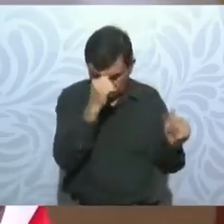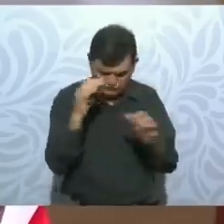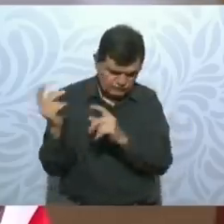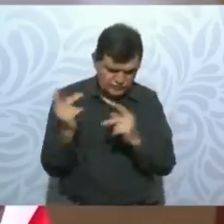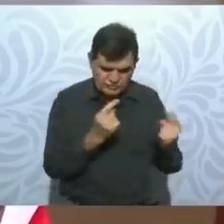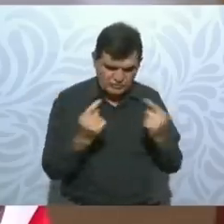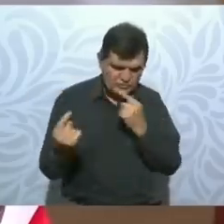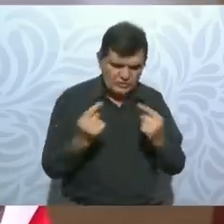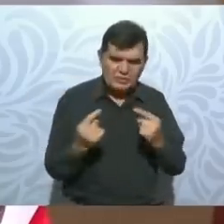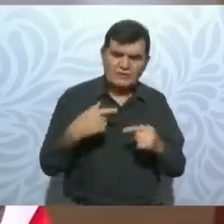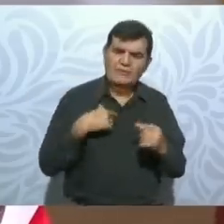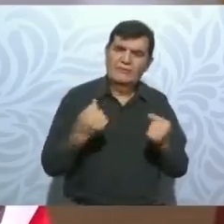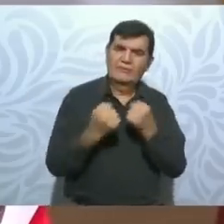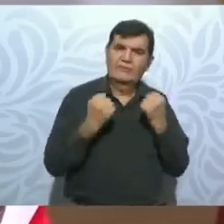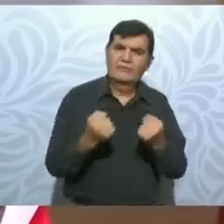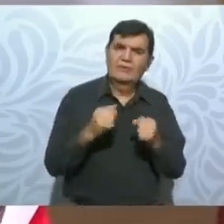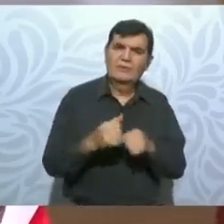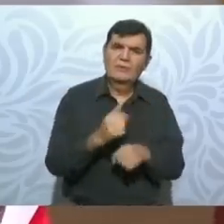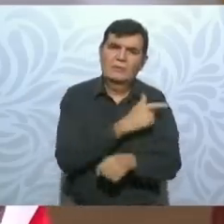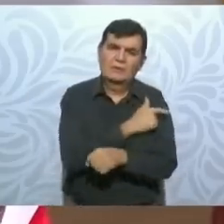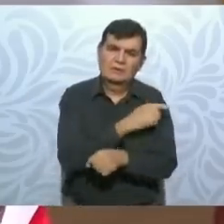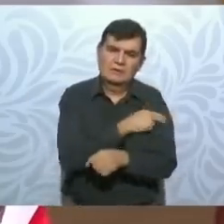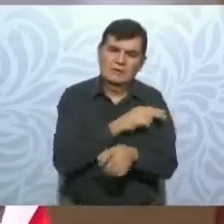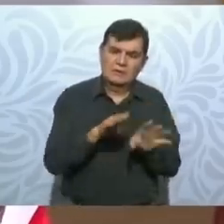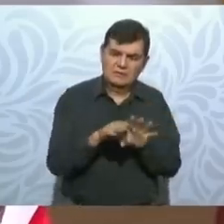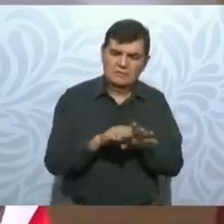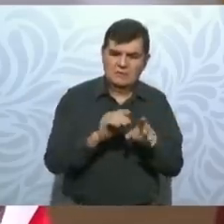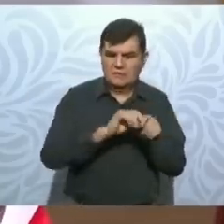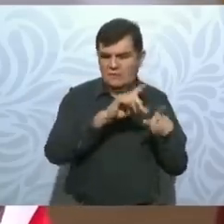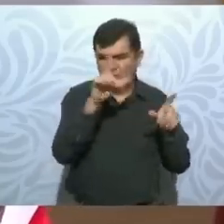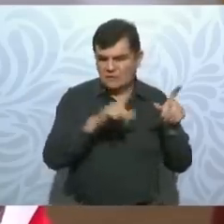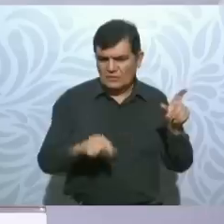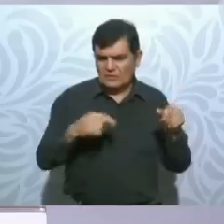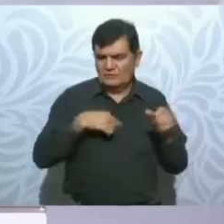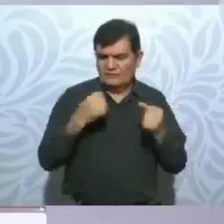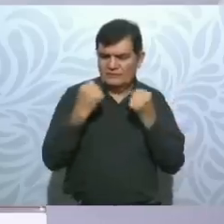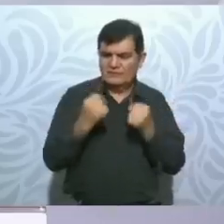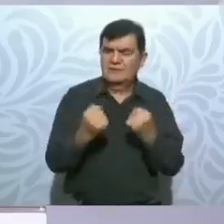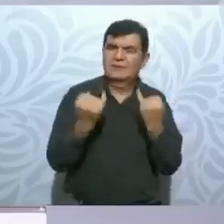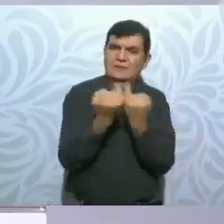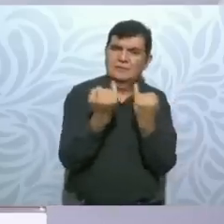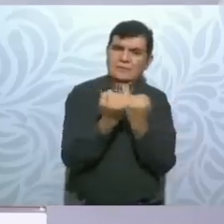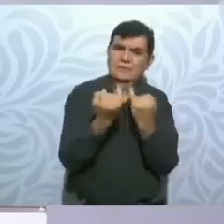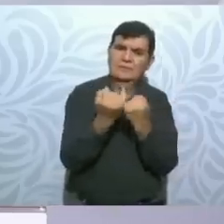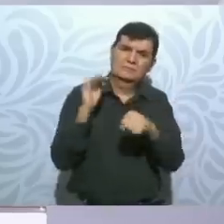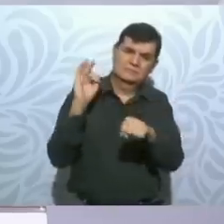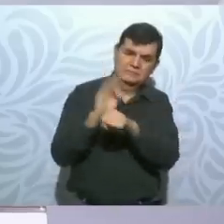la guardia como institución de la República de igual manera tenemos que fortalecer las